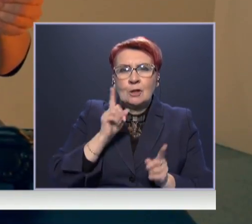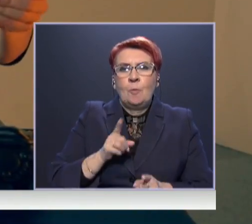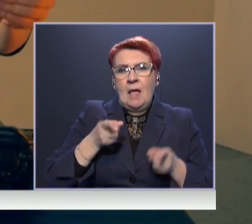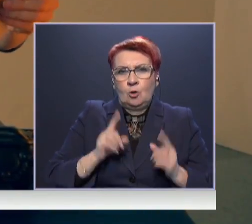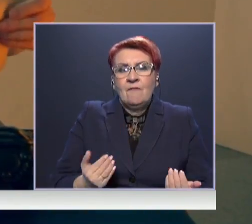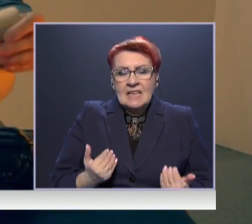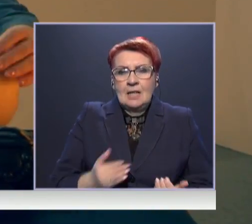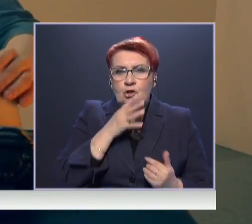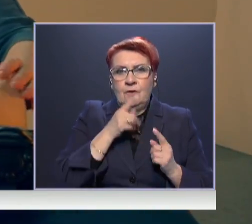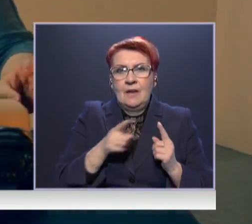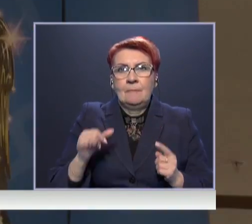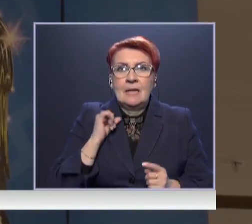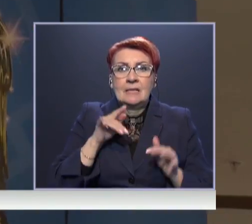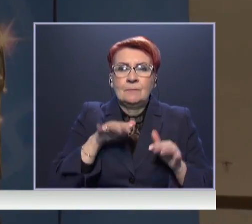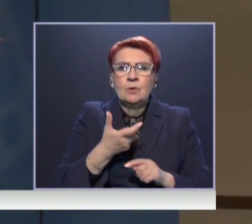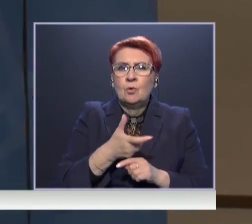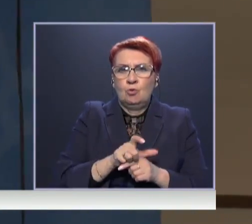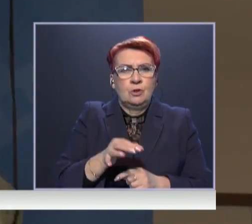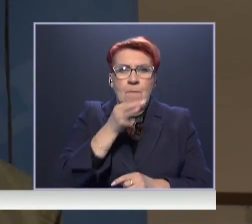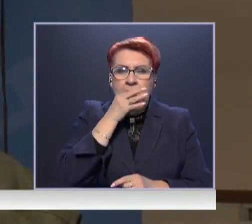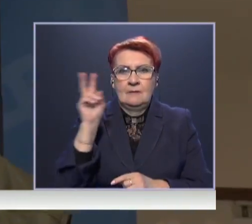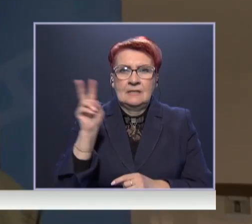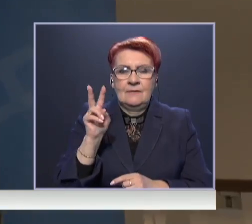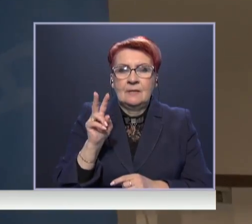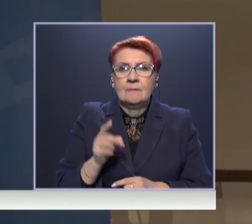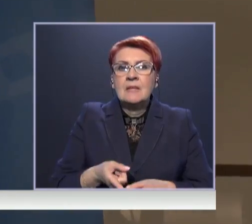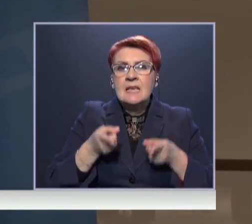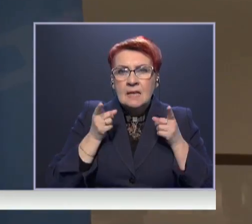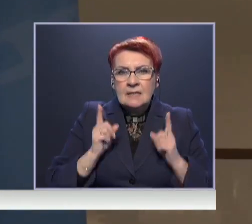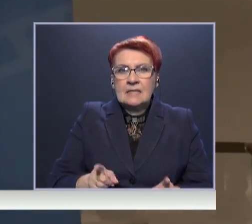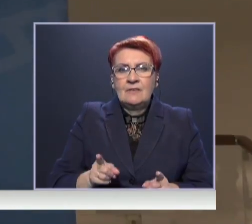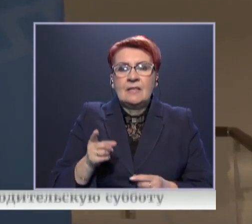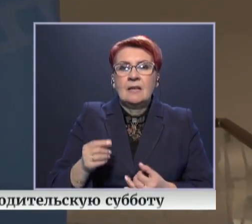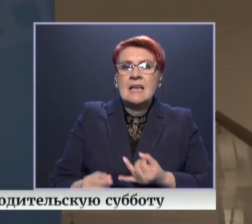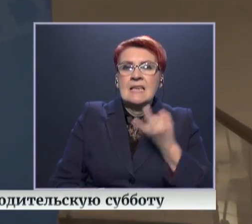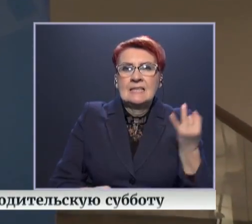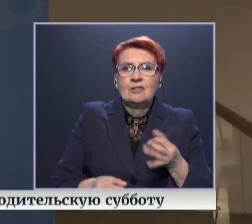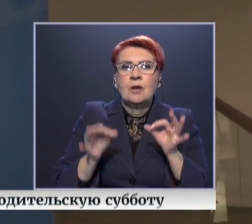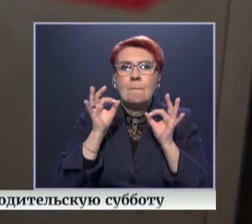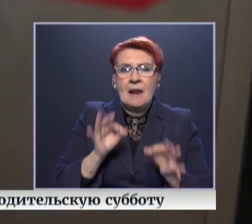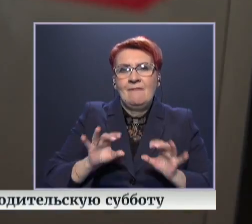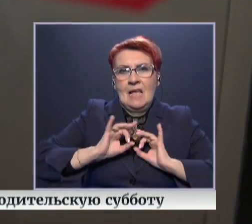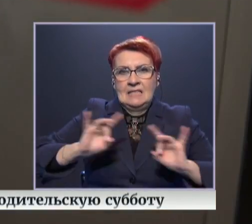время на самом деле очень понравился потому что действительно исторически правильно освещенные это наверное